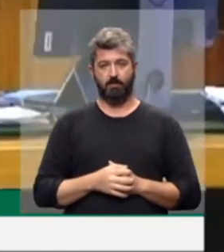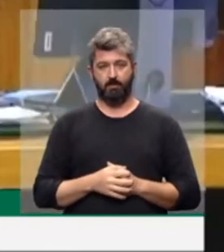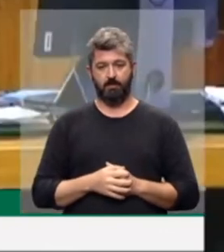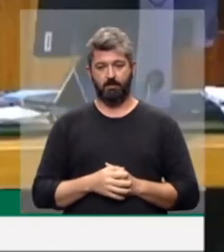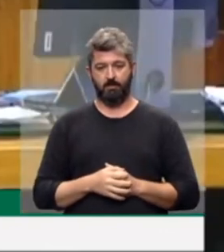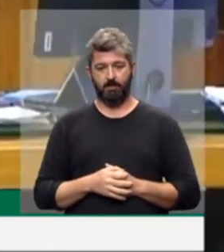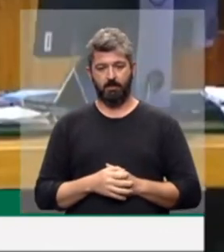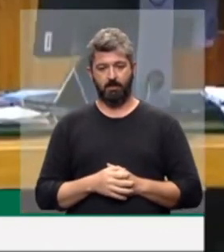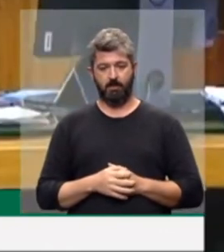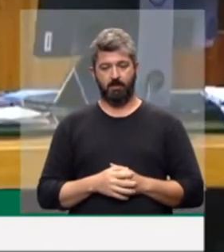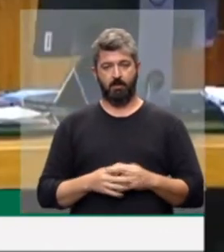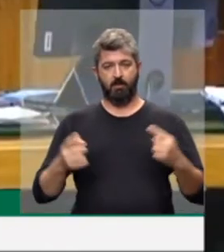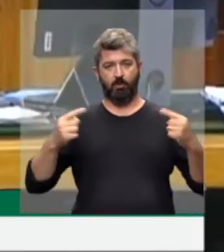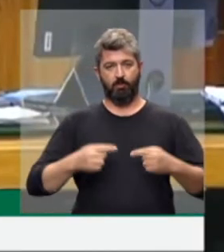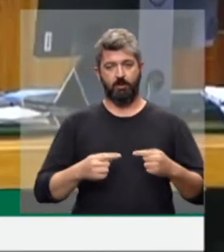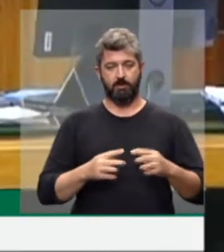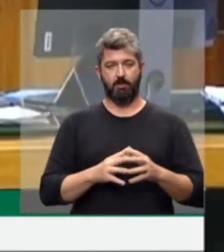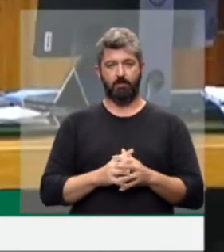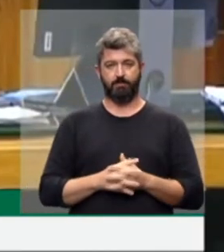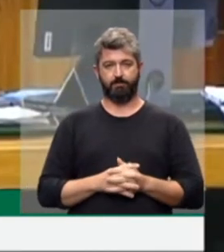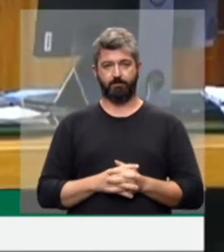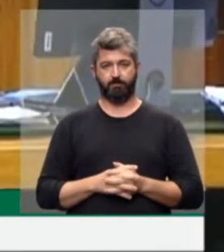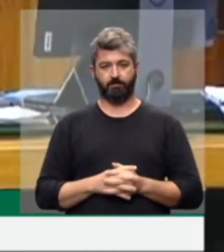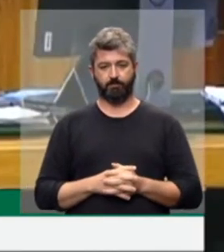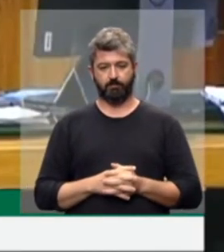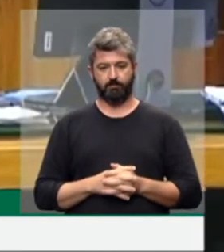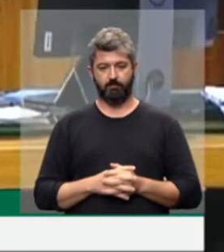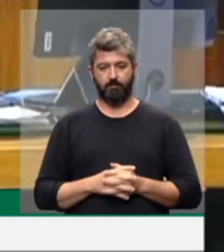É SIM. MAIORIA? MINORIA? -- [DEPUTADA]: PRESIDENTE, A MINORIA LIBERA. -- [PRESIDENTE]: MINORIA